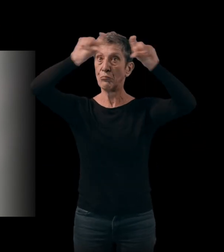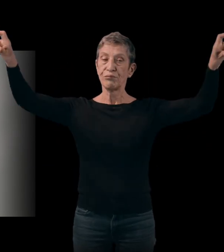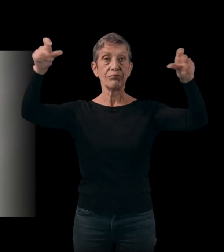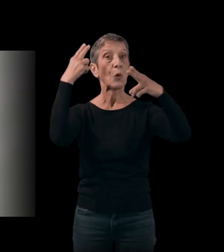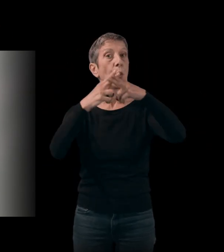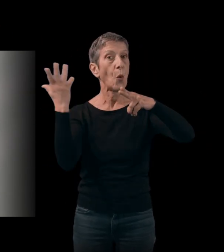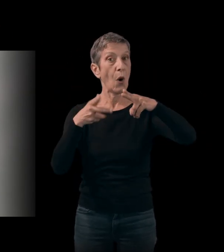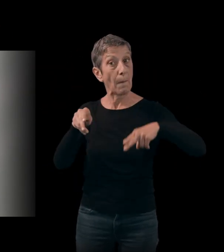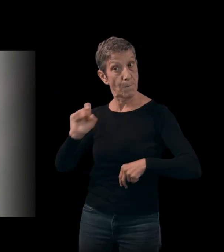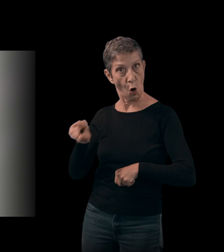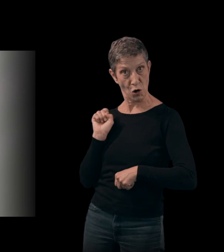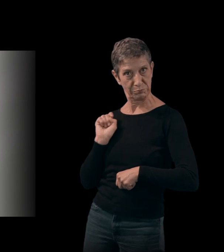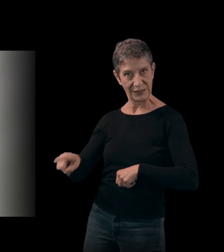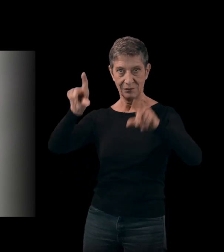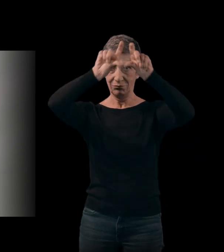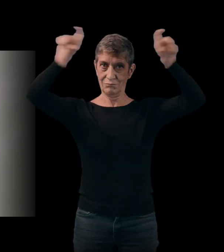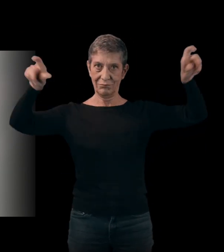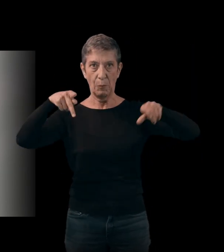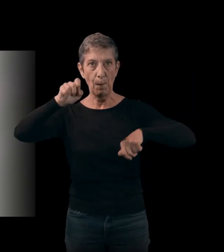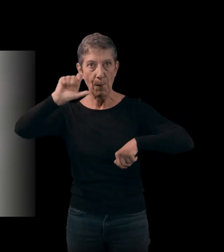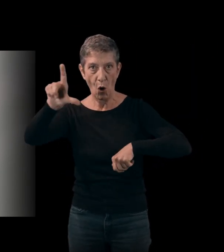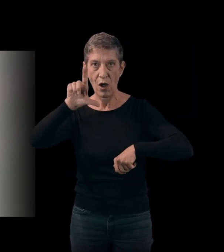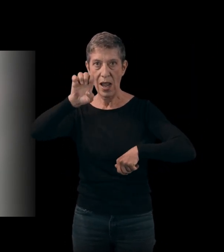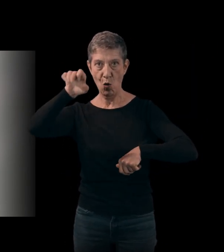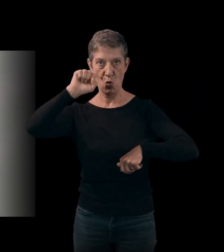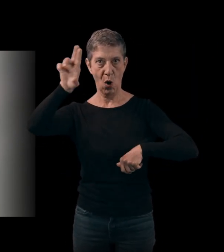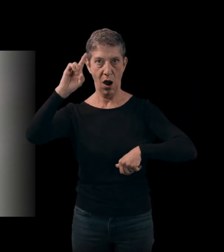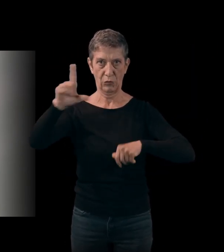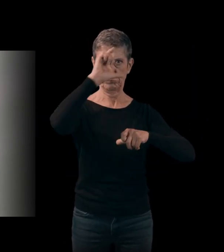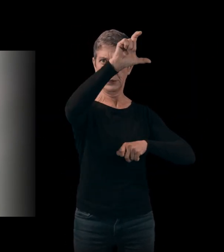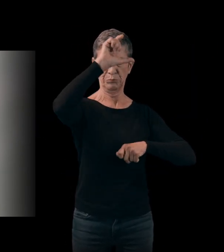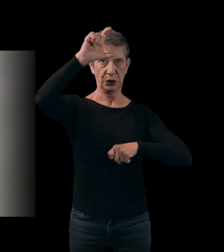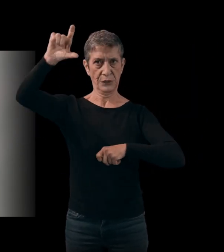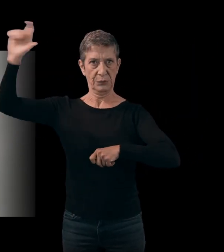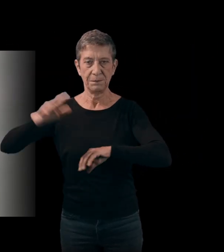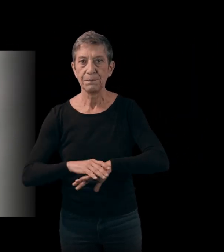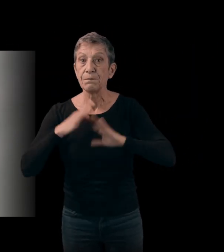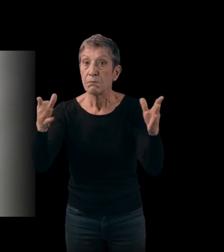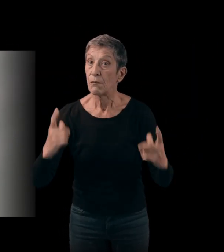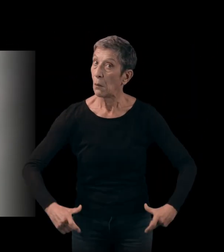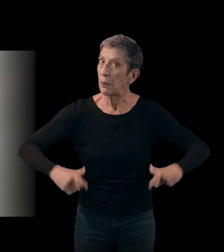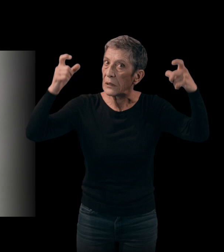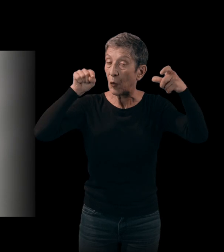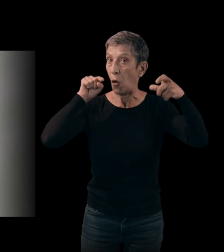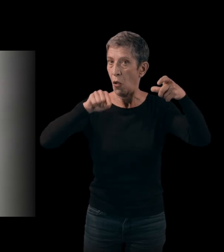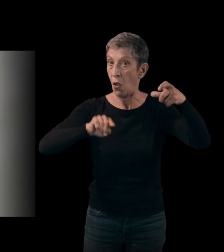aujourd’hui sur le fronton de notre camp de base, en lettres capitales. Notre bâtiment allait inaugurer une longue liste de bêtes curieuses :